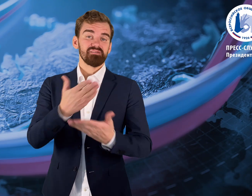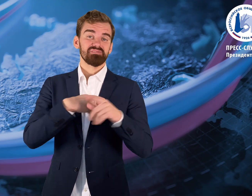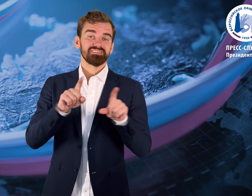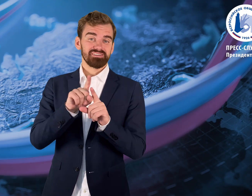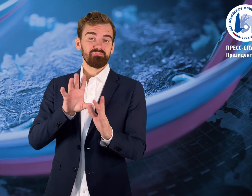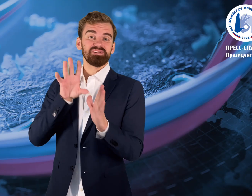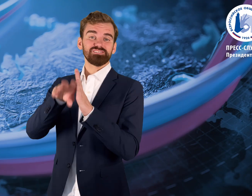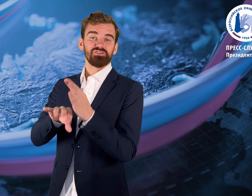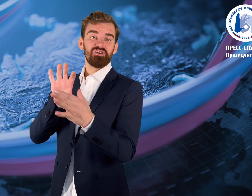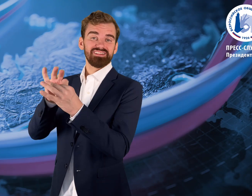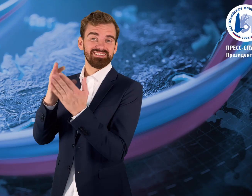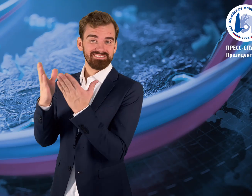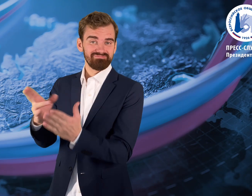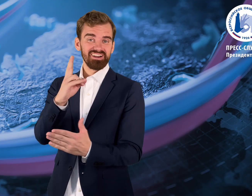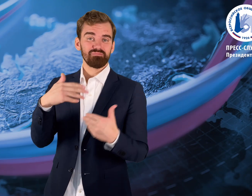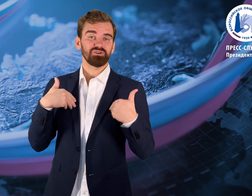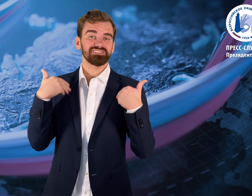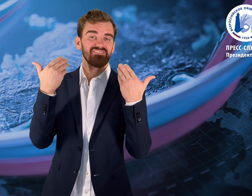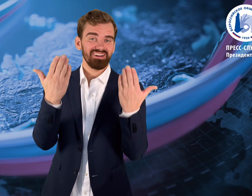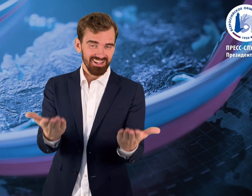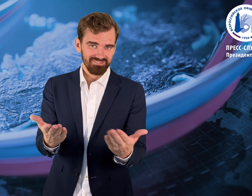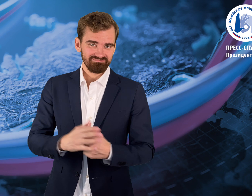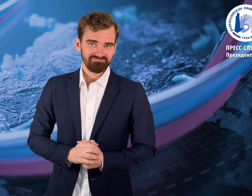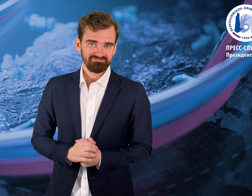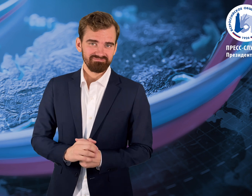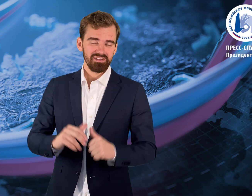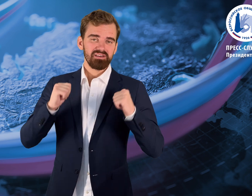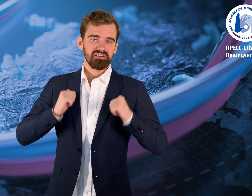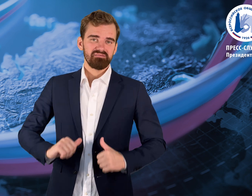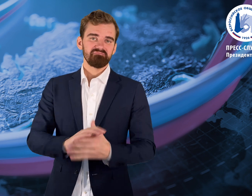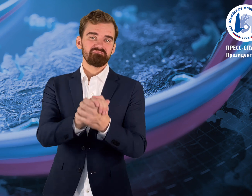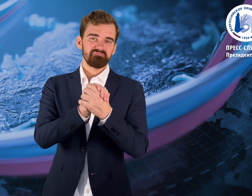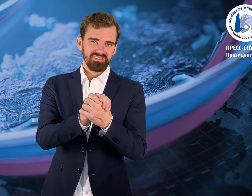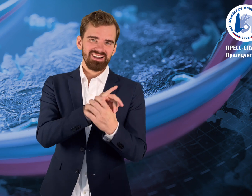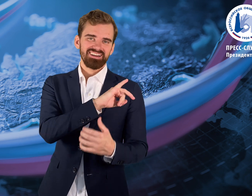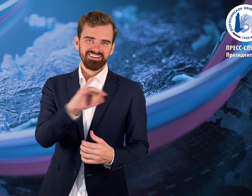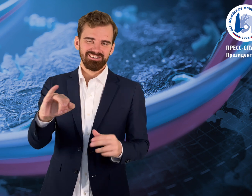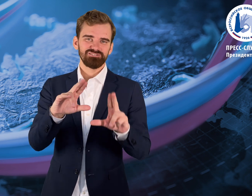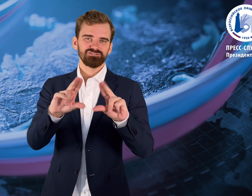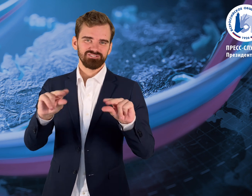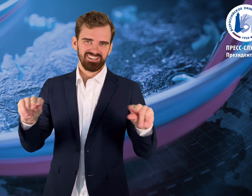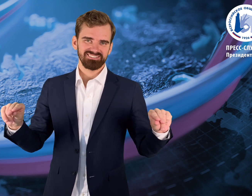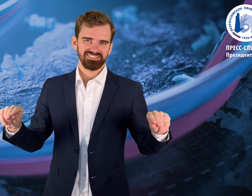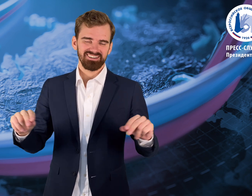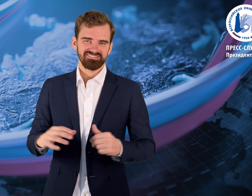А мы присоединяемся к поздравлениям! Мира и счастья!